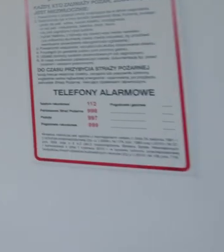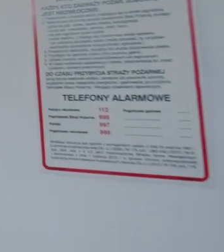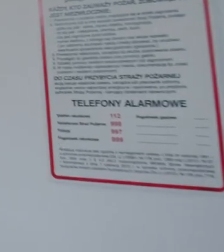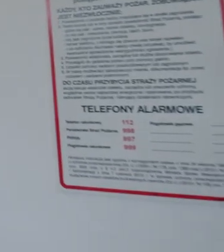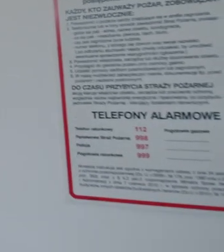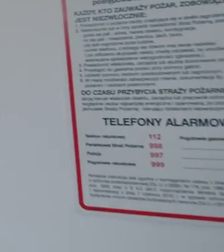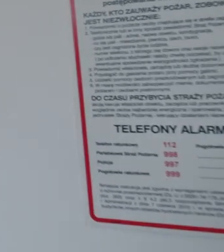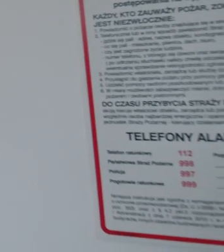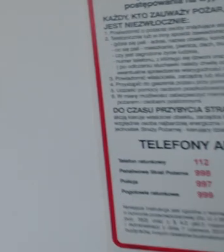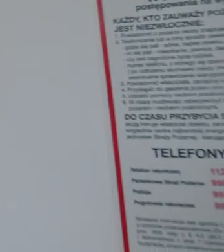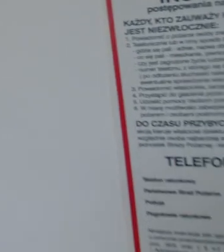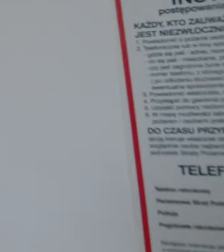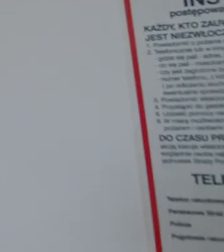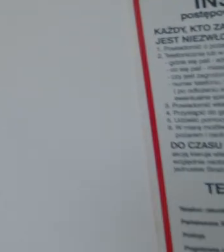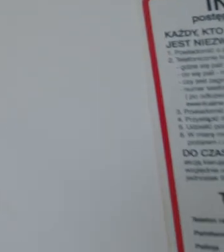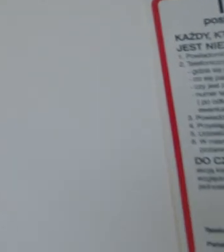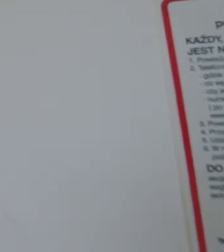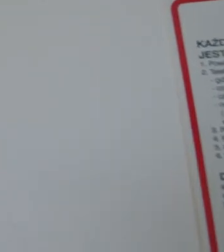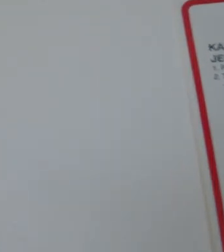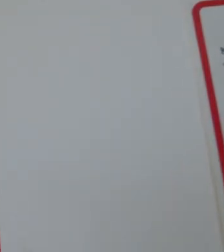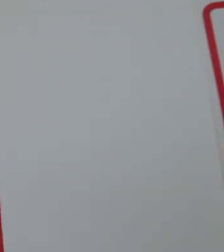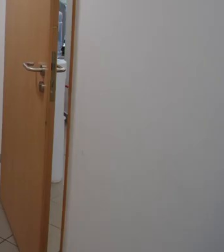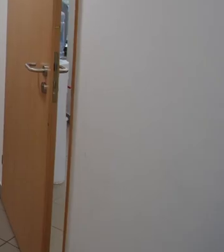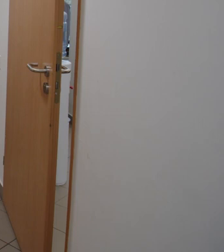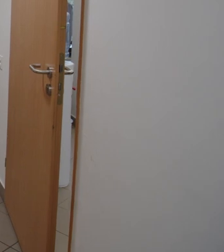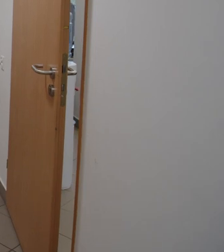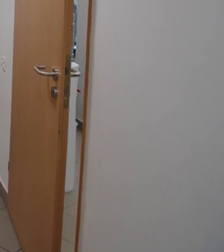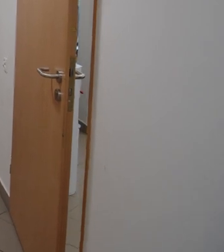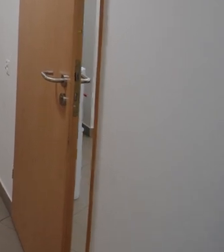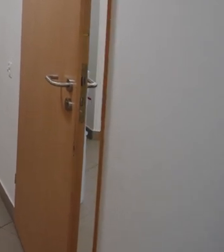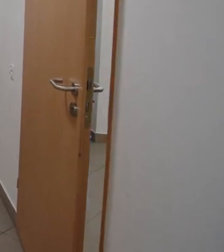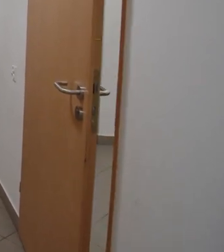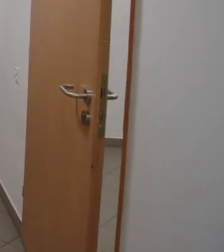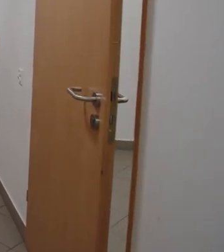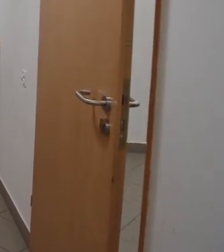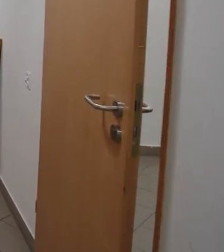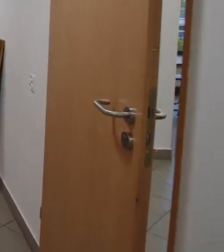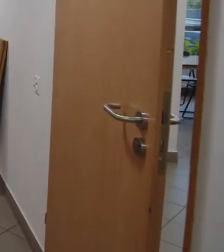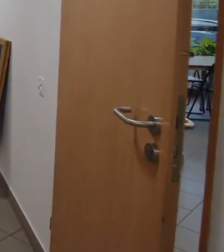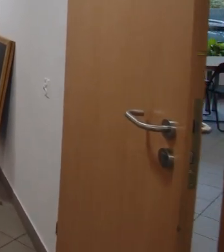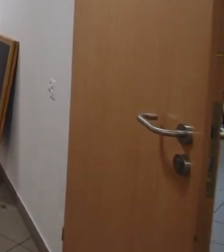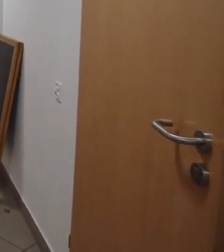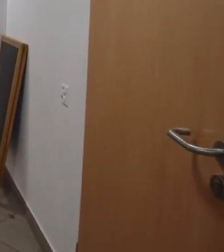Lektor AD: Wąski korytarz obok sali klubowej z przejściem do holu. Po lewej stronie korytarza drzwi do toalety dostępnej.